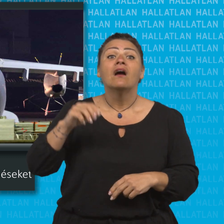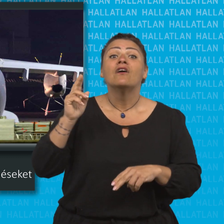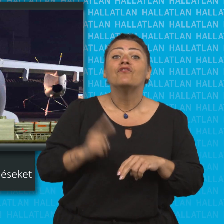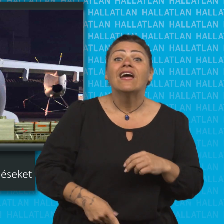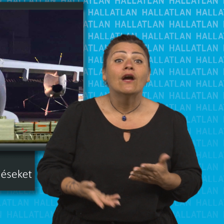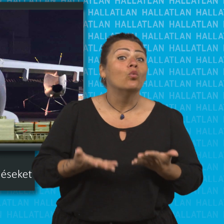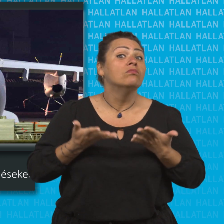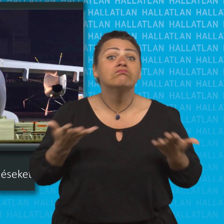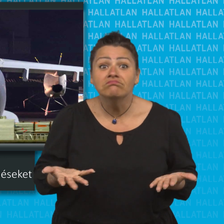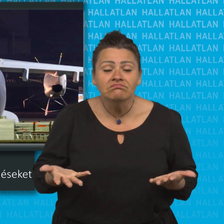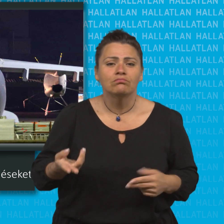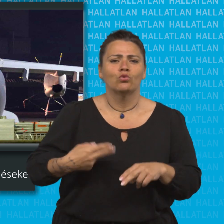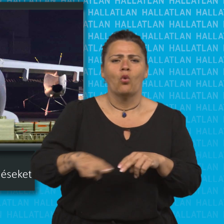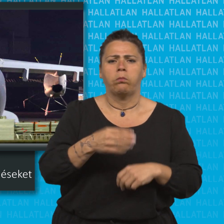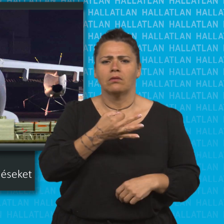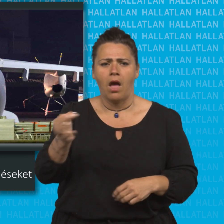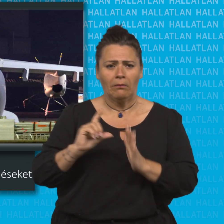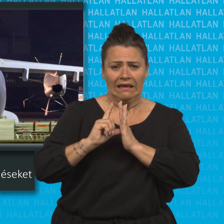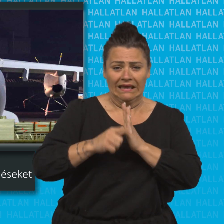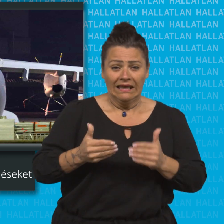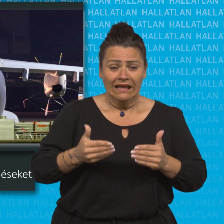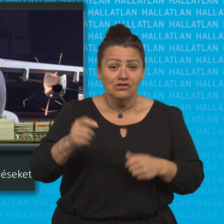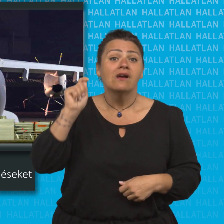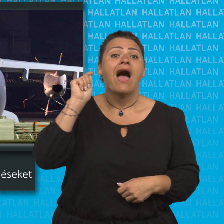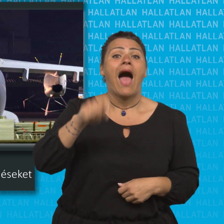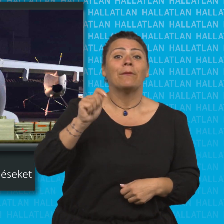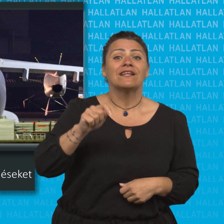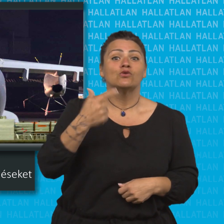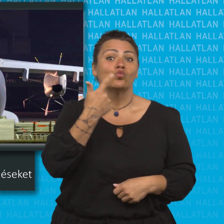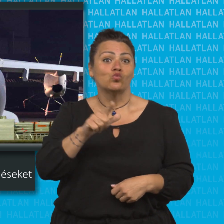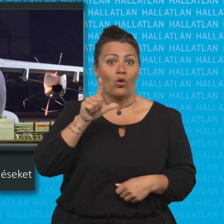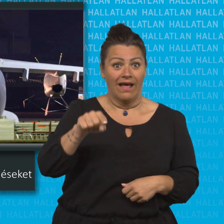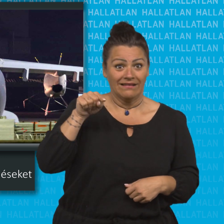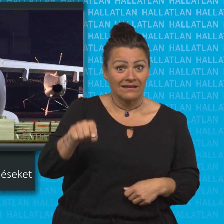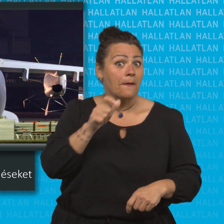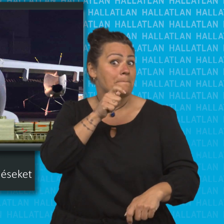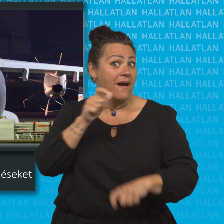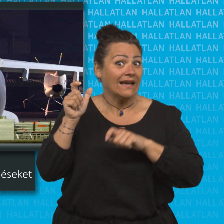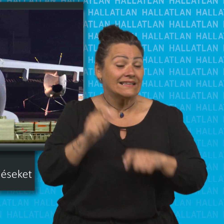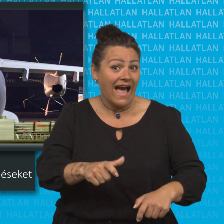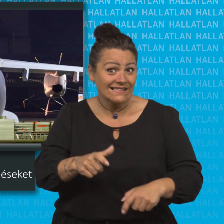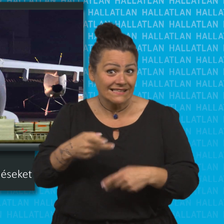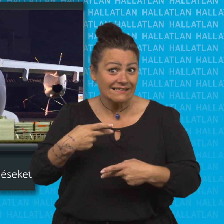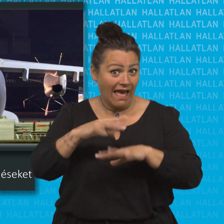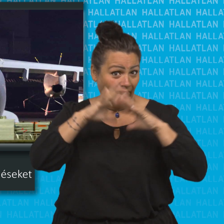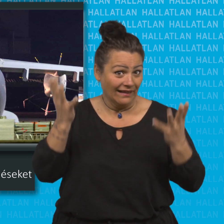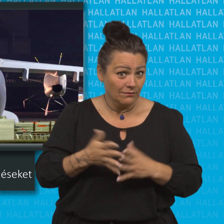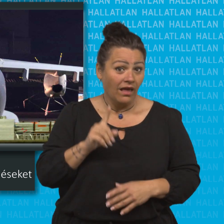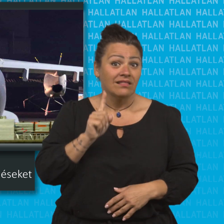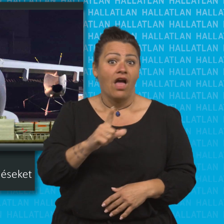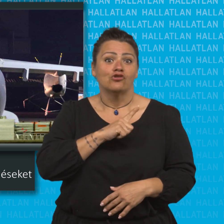Végül többnapos késéssel, április 22-én megjött a szállítmány,